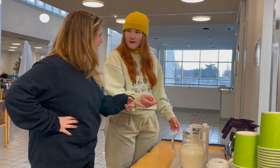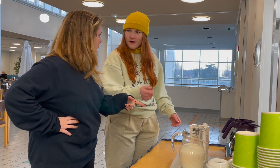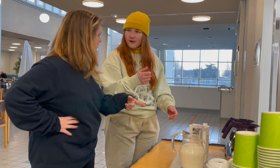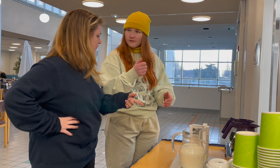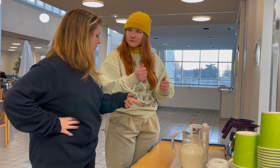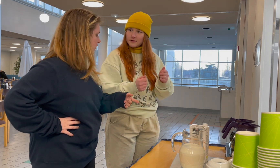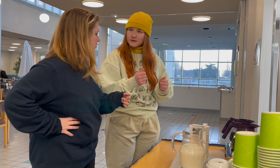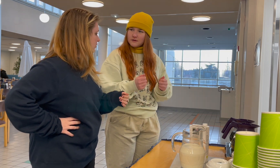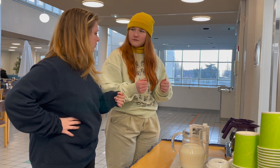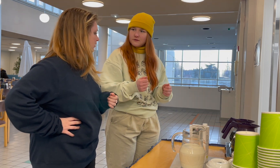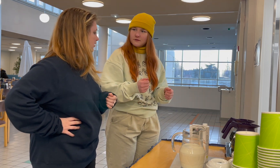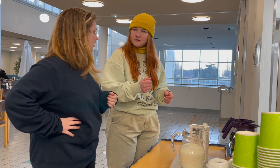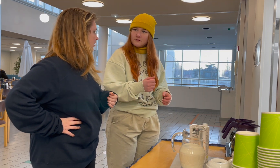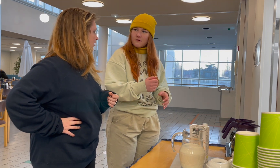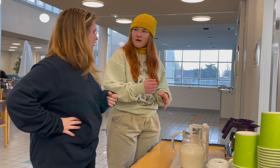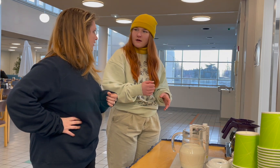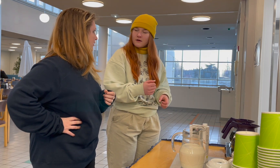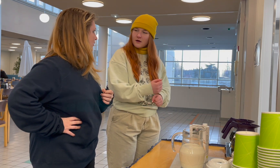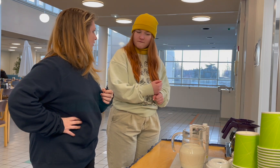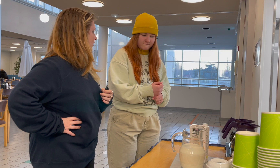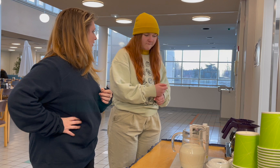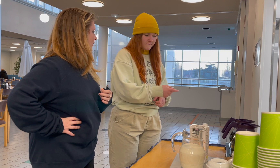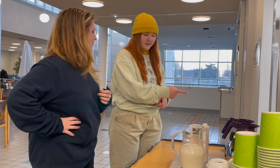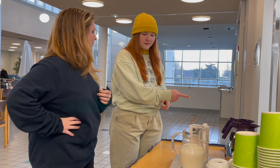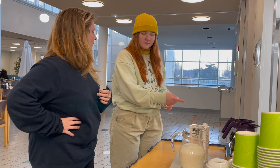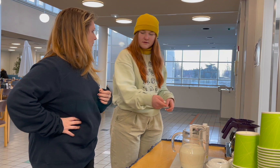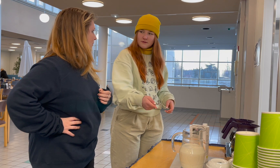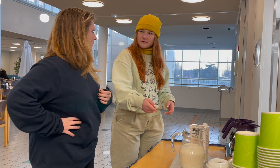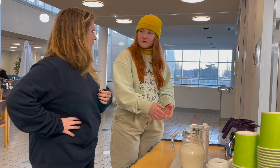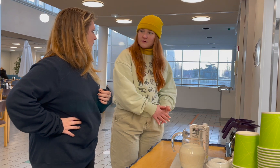Maitoa. Kahvia varten.